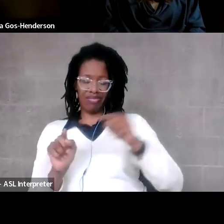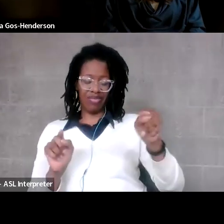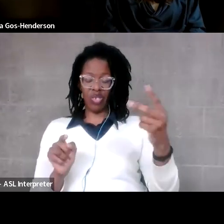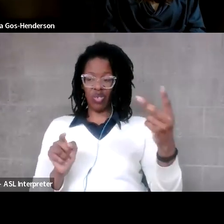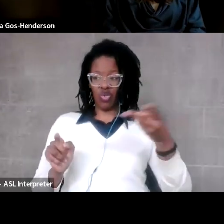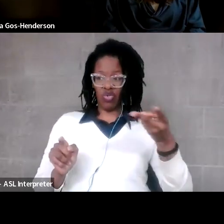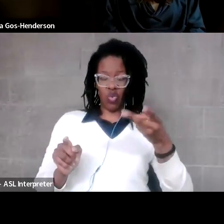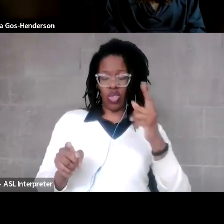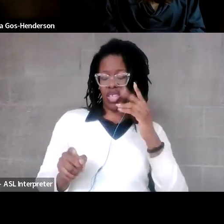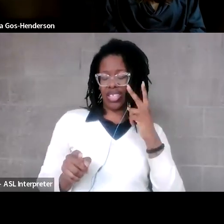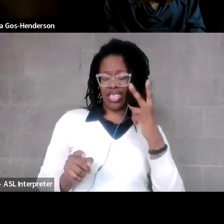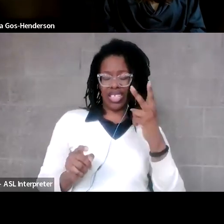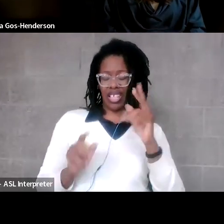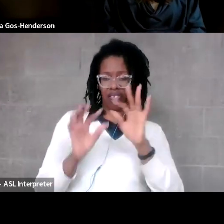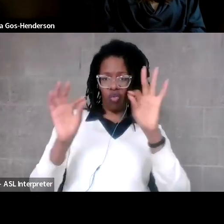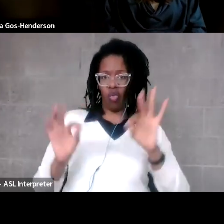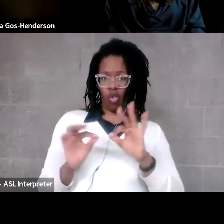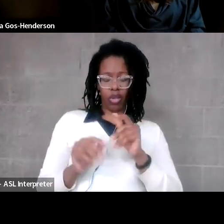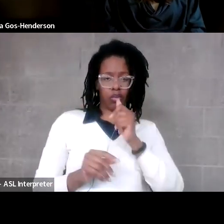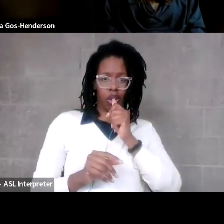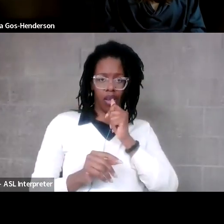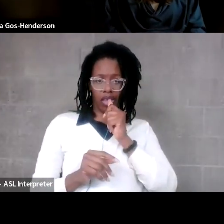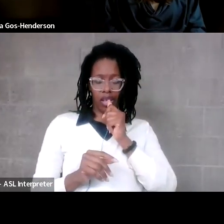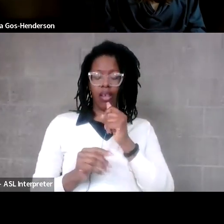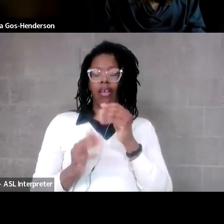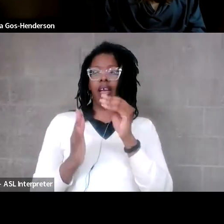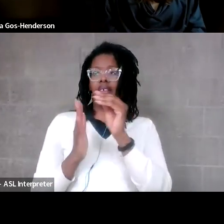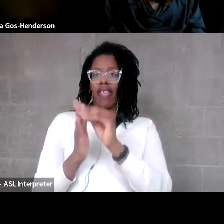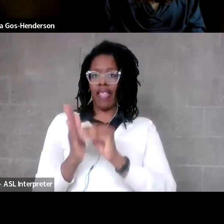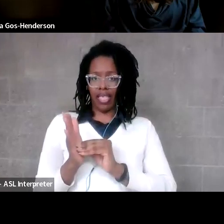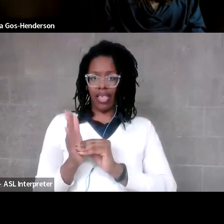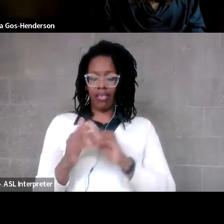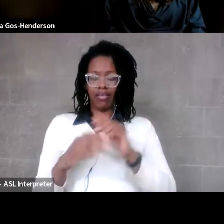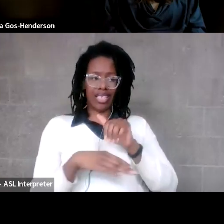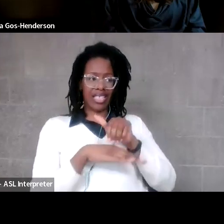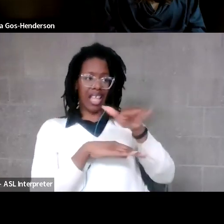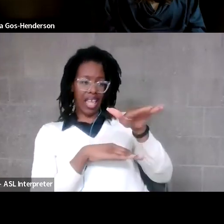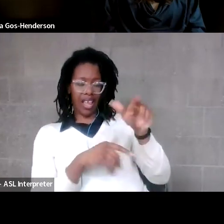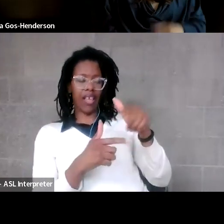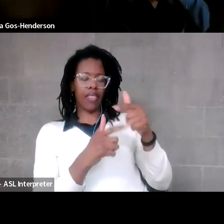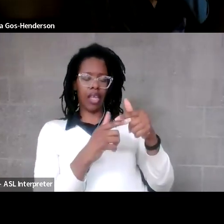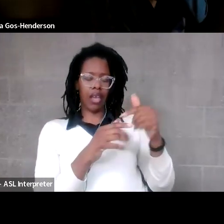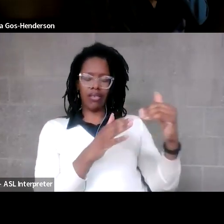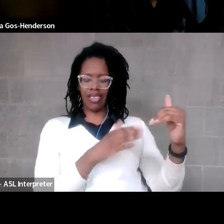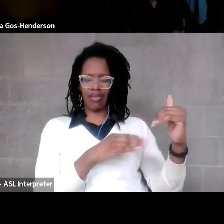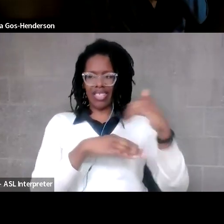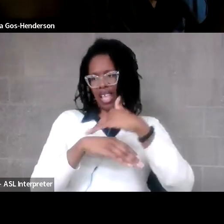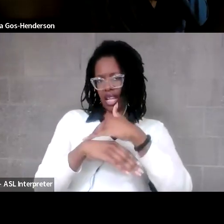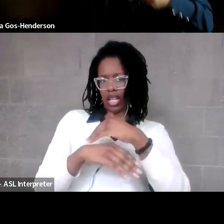Lo completarás de forma privada. Lo enviarás por fax a la SSA. Ellos te enviarán tu número por correo a tu dirección.